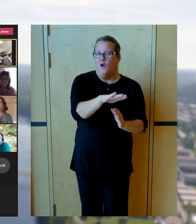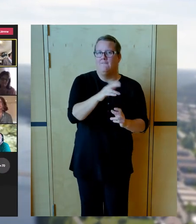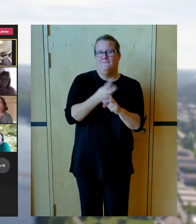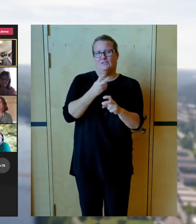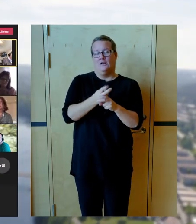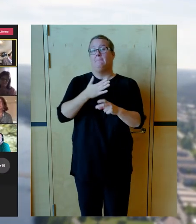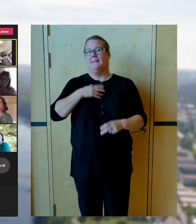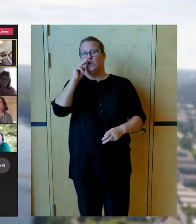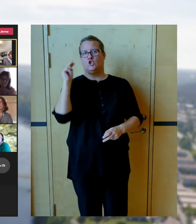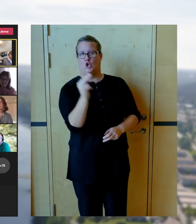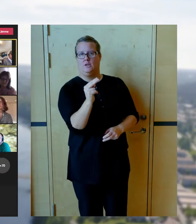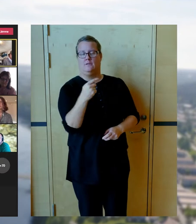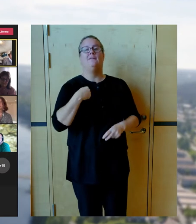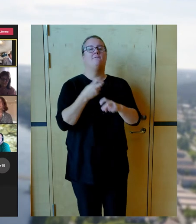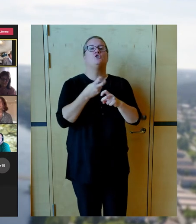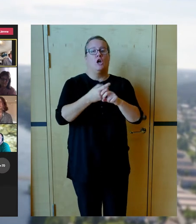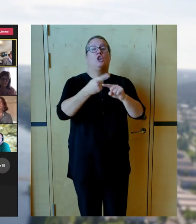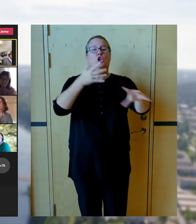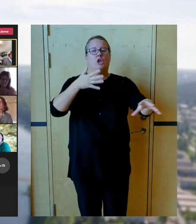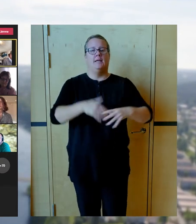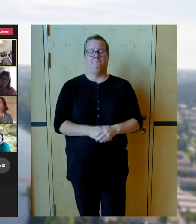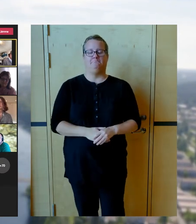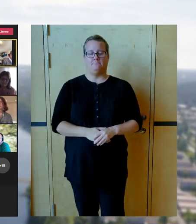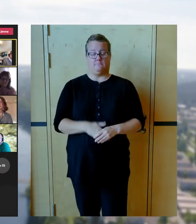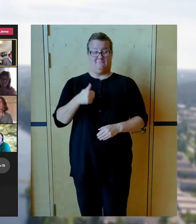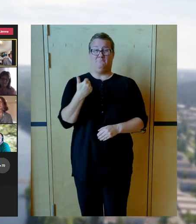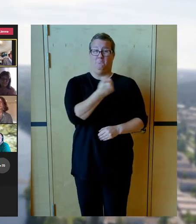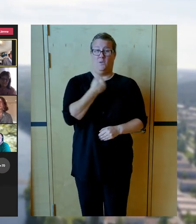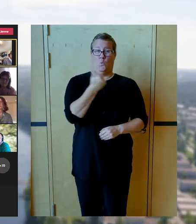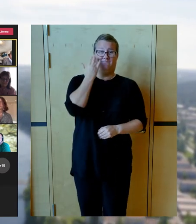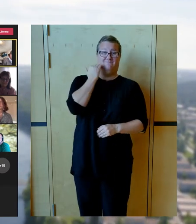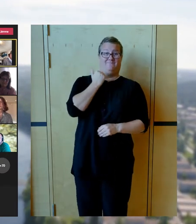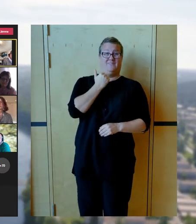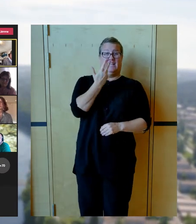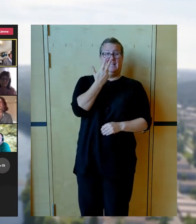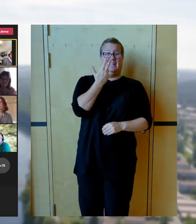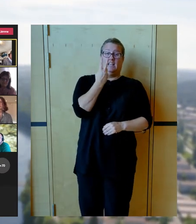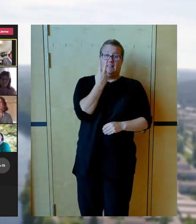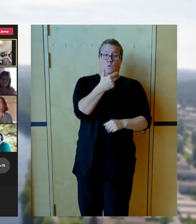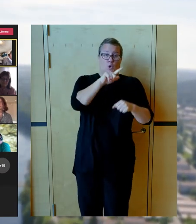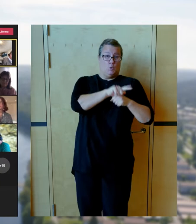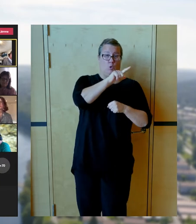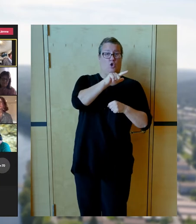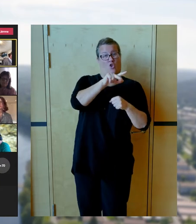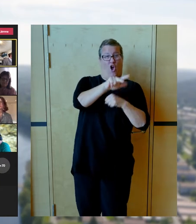Tydlig Hur kom vi fram till behovet 2017 2018 och hur kommer fram till behovet nu och hur